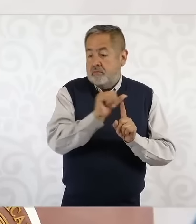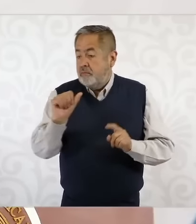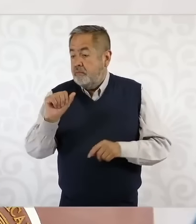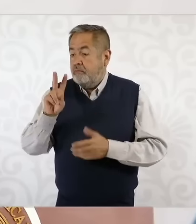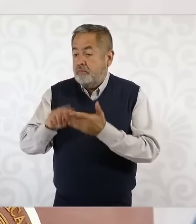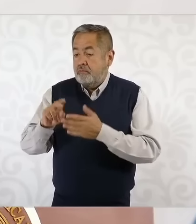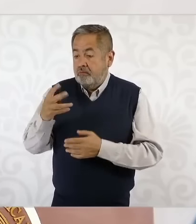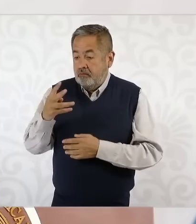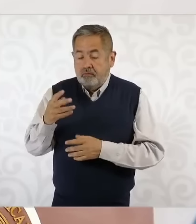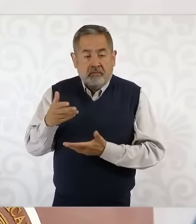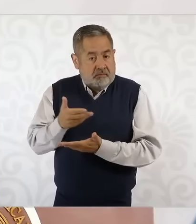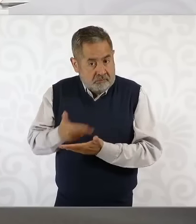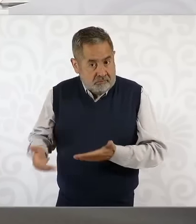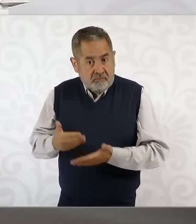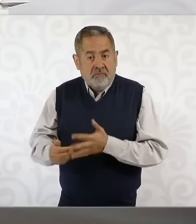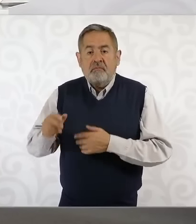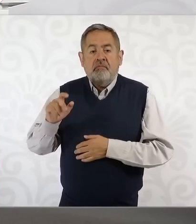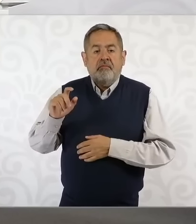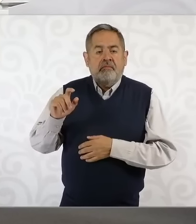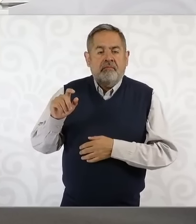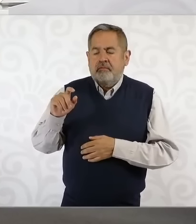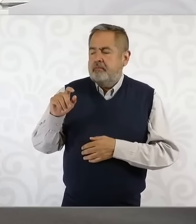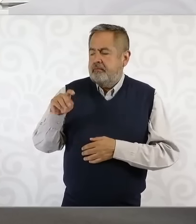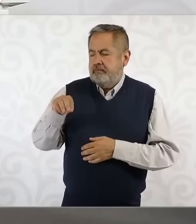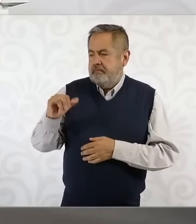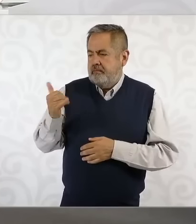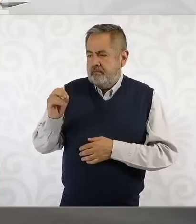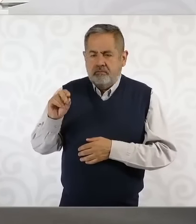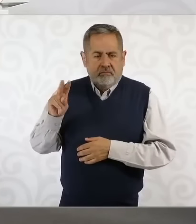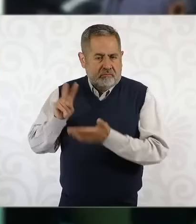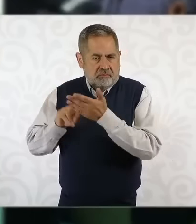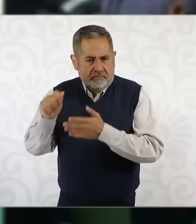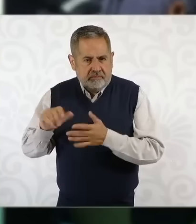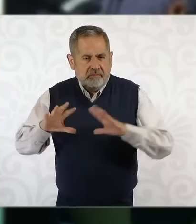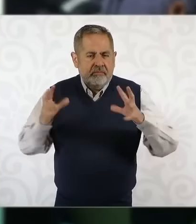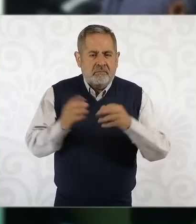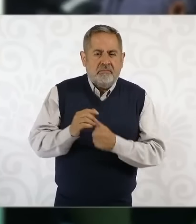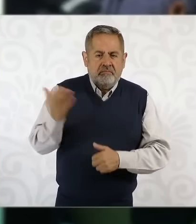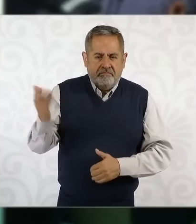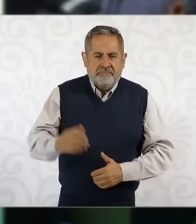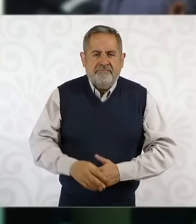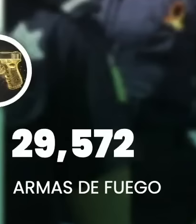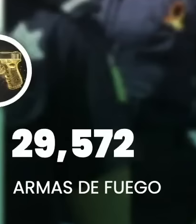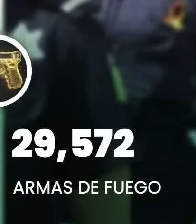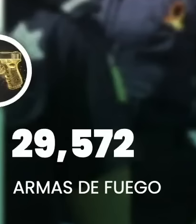al 31 de mayo del 2026 se han detenido más de 56,000 personas por delitos de alto impacto.